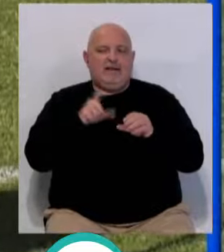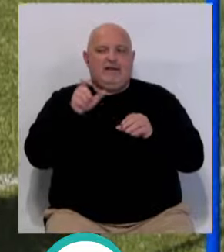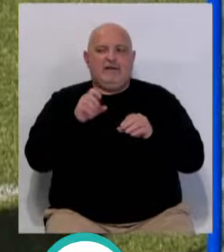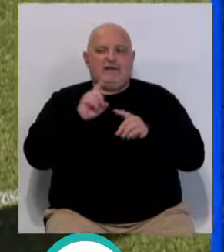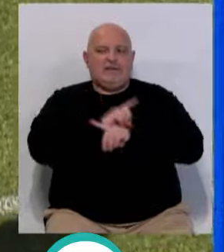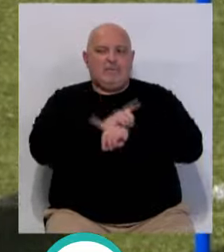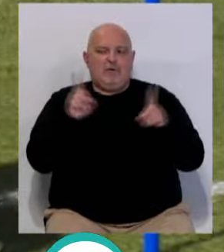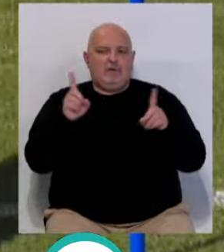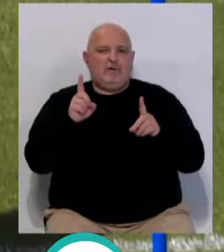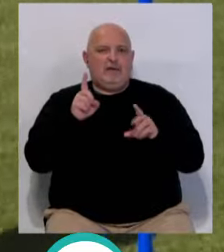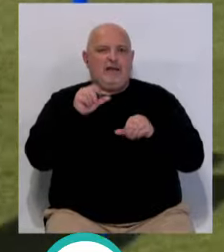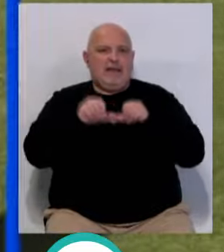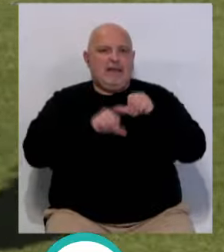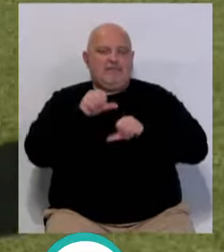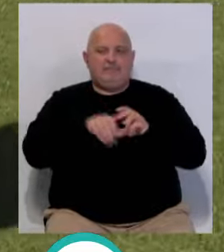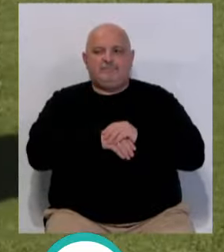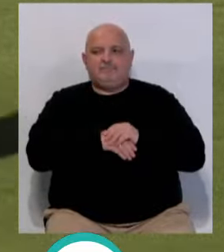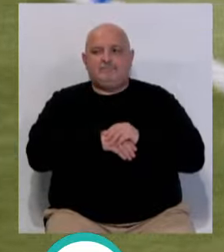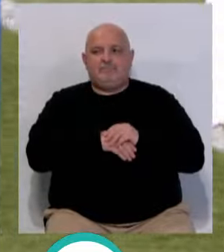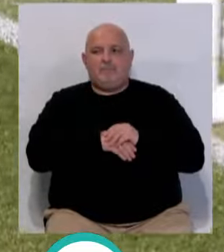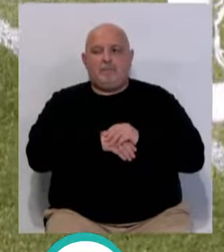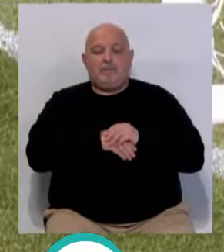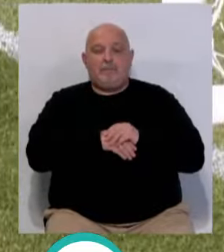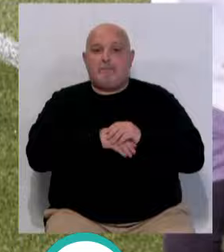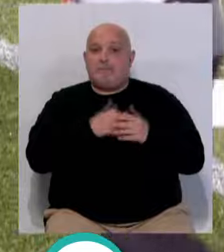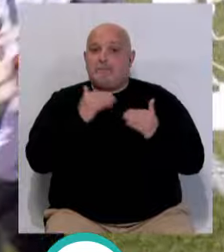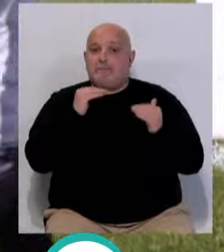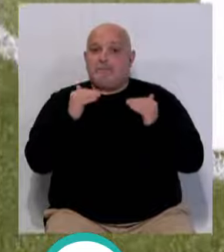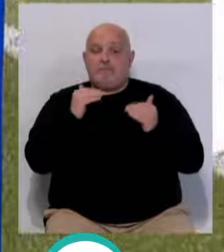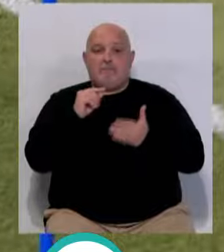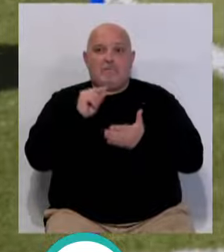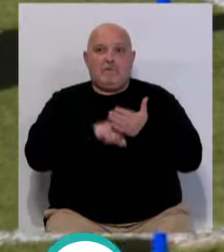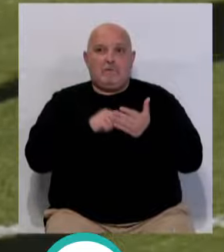no no ha debutado en la liga y y yo creo que son de momento no son fichajes que estén aportando